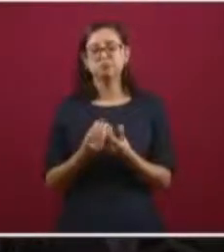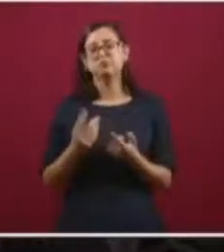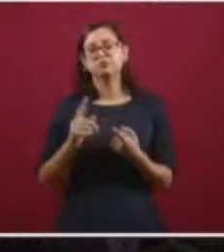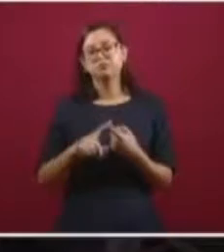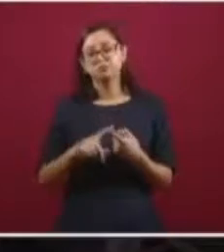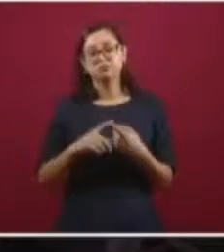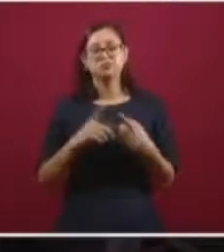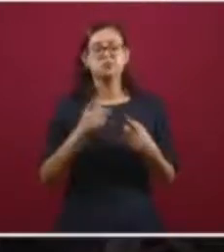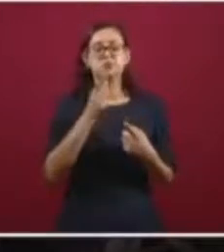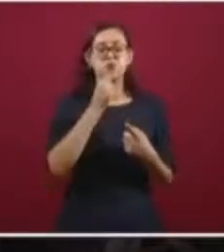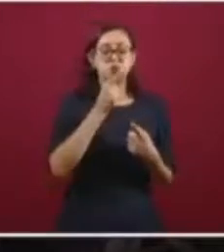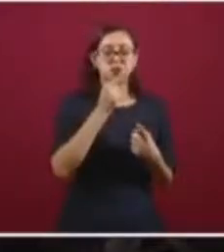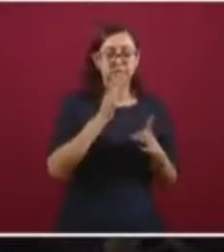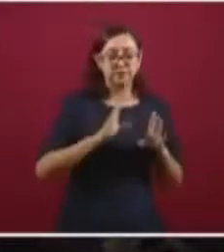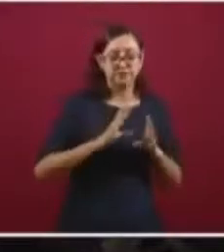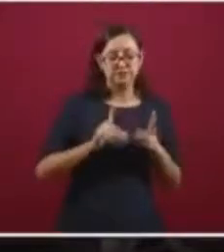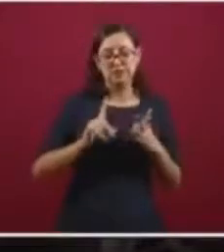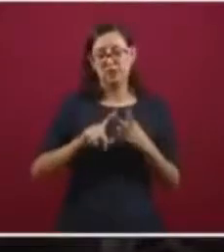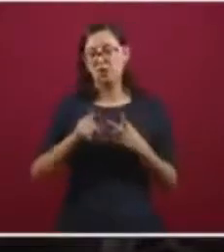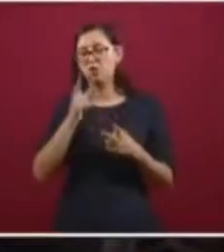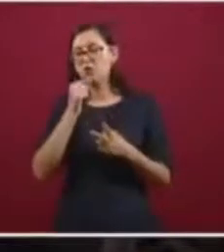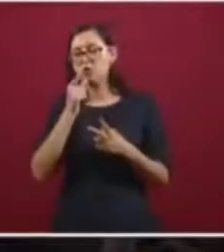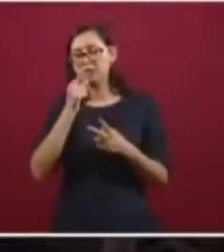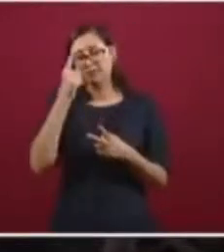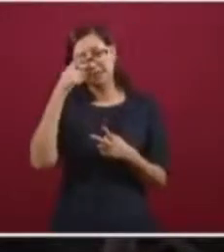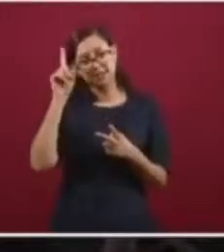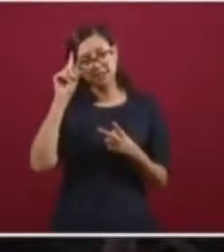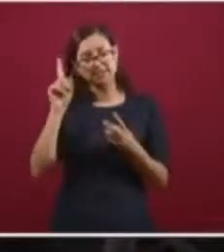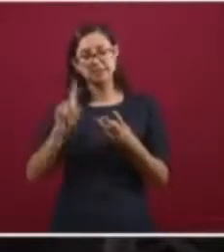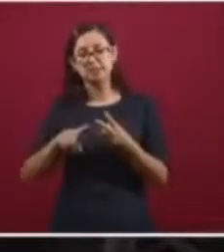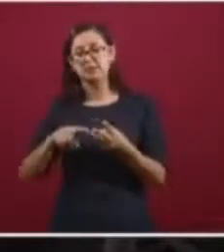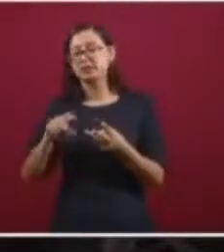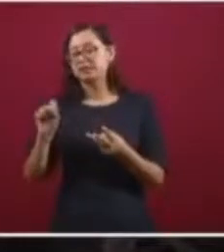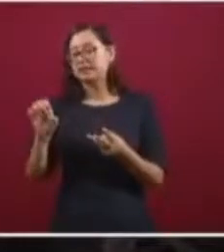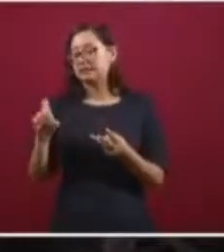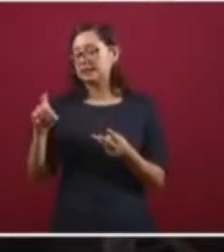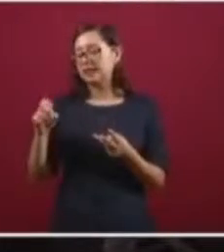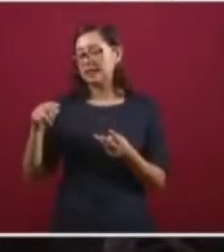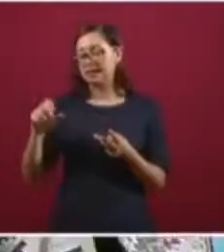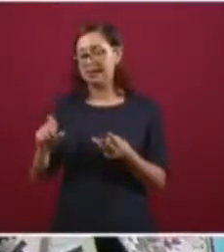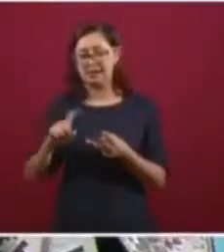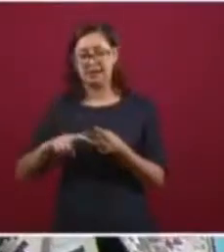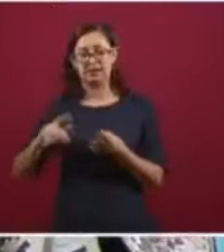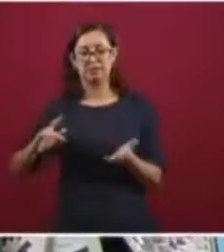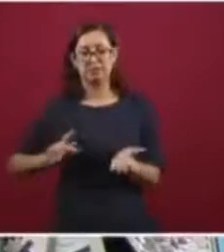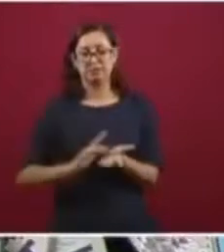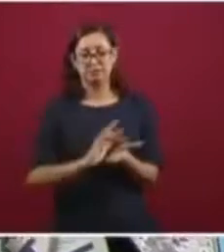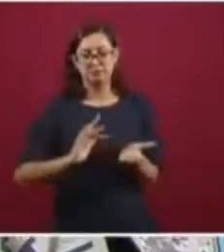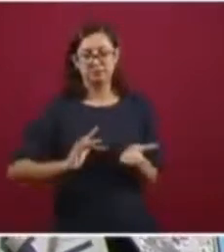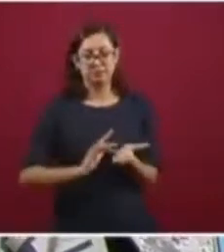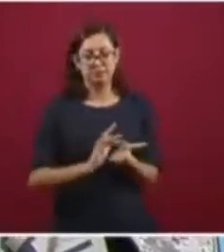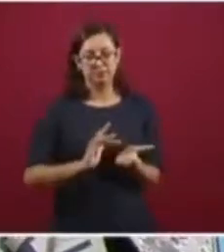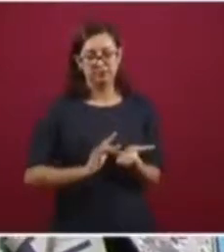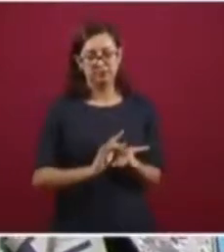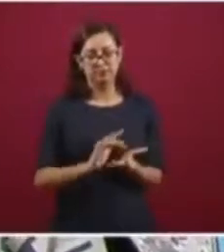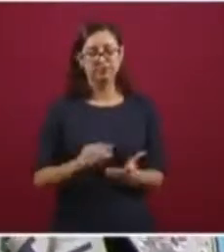la Policía Militar, la Policía Naval y, como dije, personal de Sedena que se encuentra en apoyo a la Guardia Nacional.